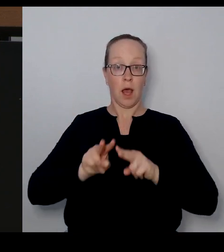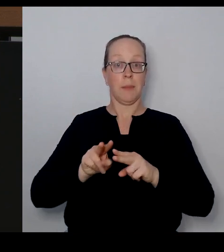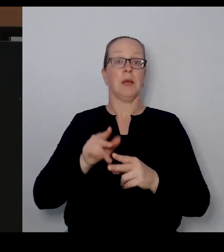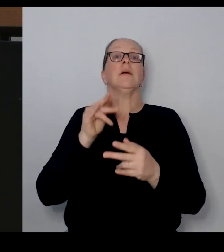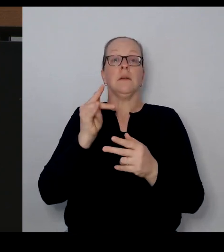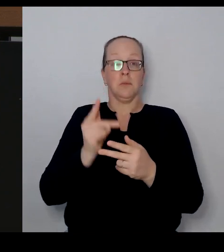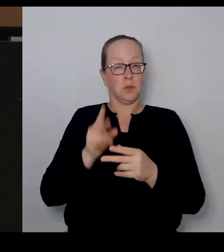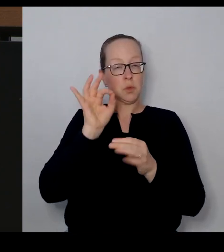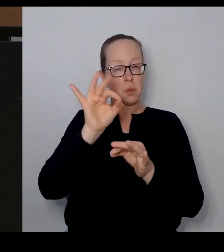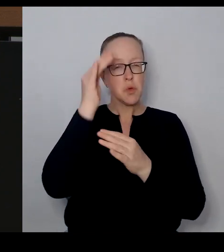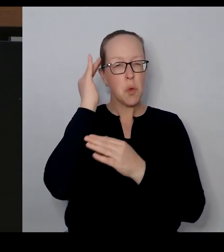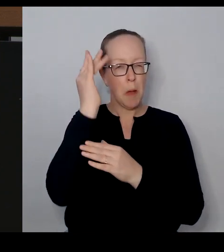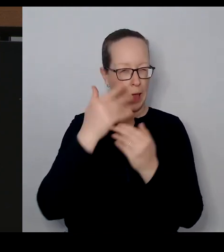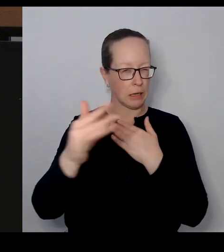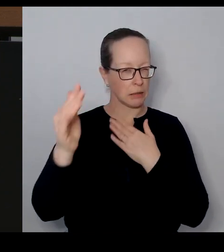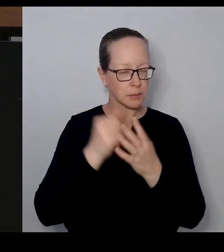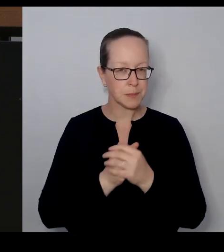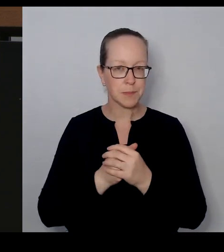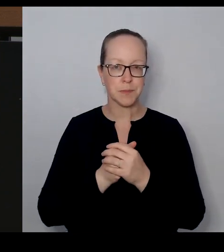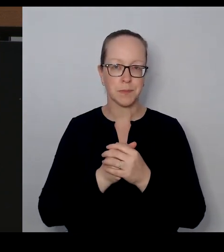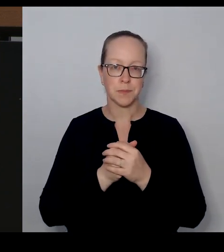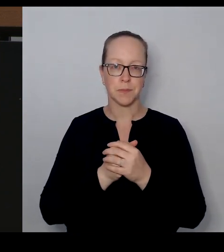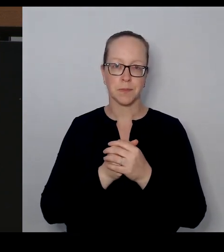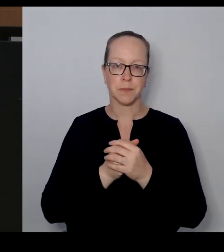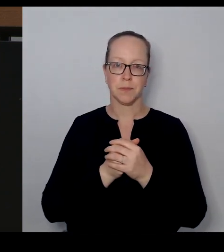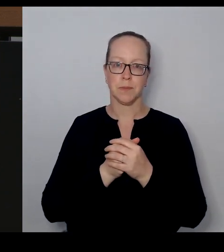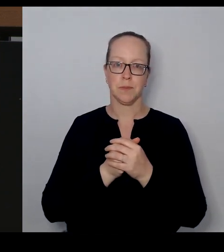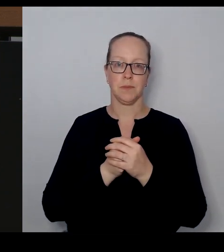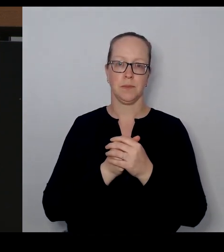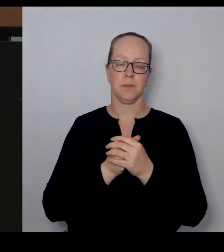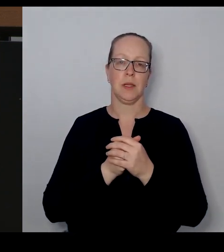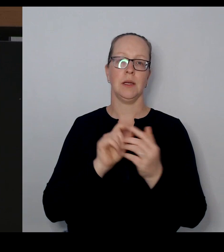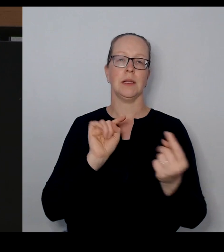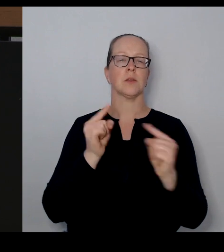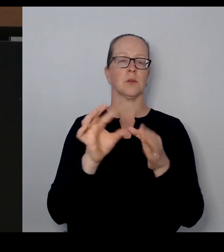Finanzierungswege für die geplanten Maßnahmen begleiten.